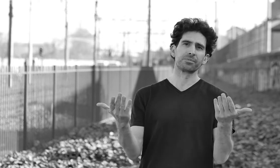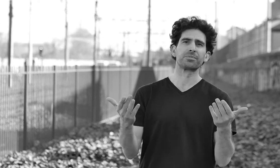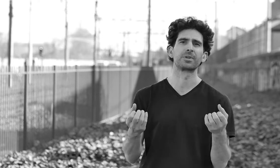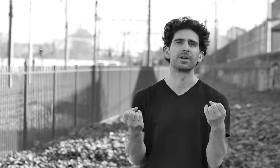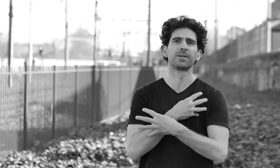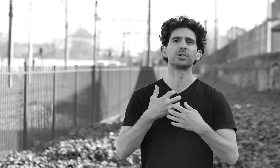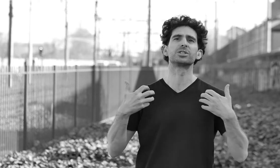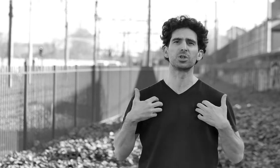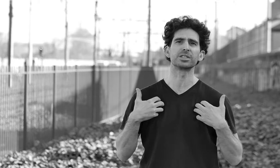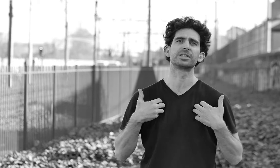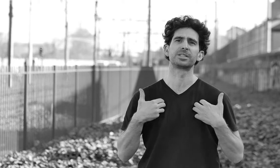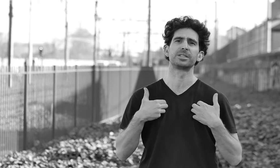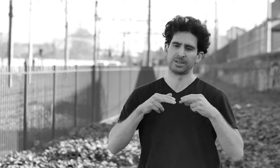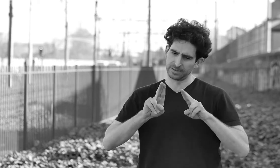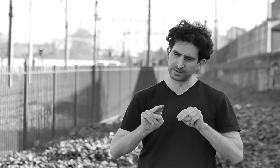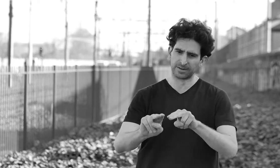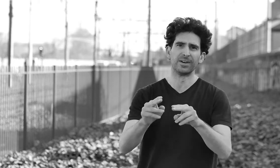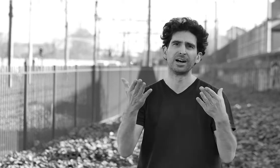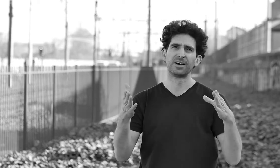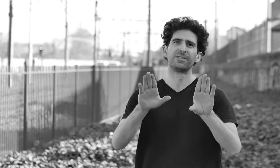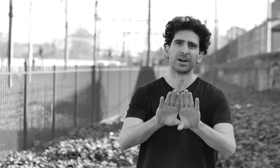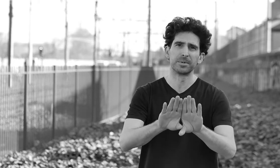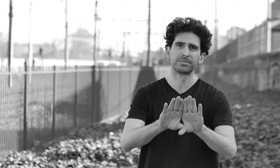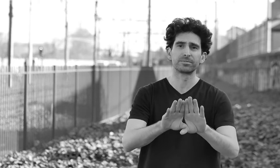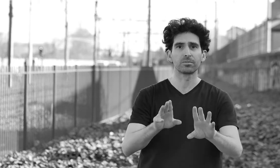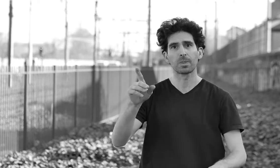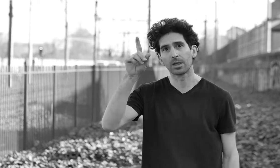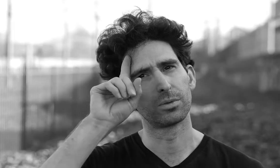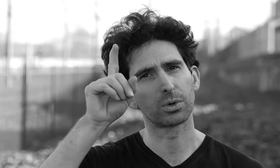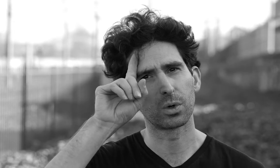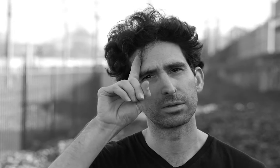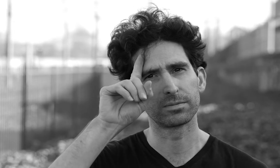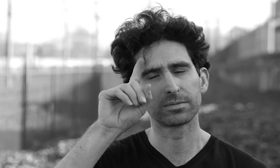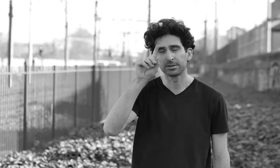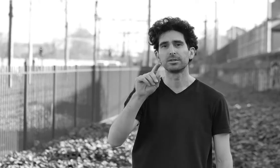Voilà, ViruScience va bientôt fermer. Pourquoi ?